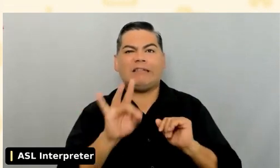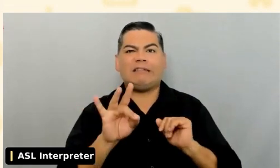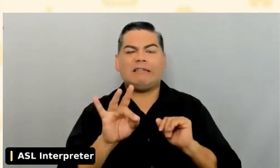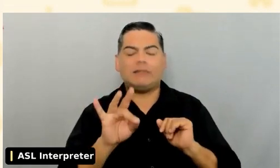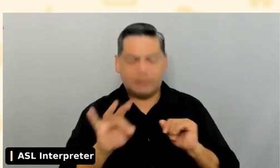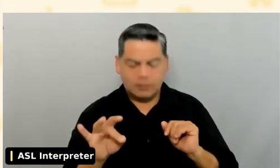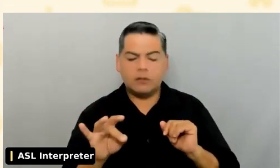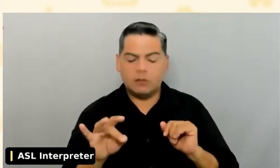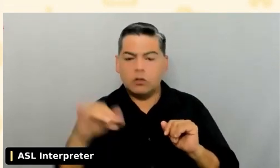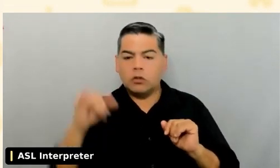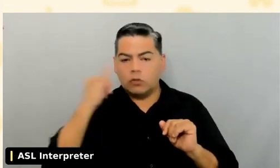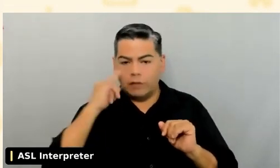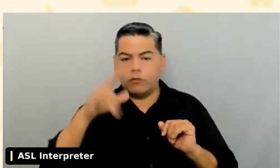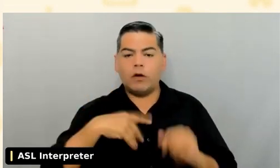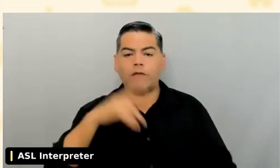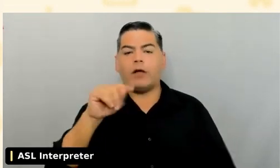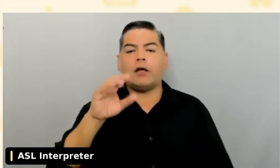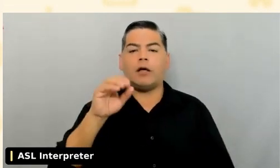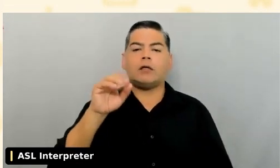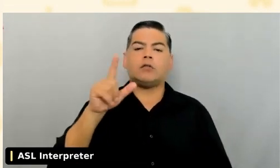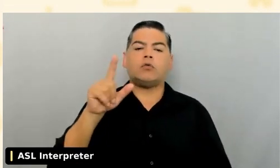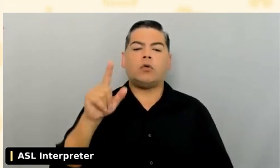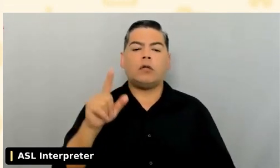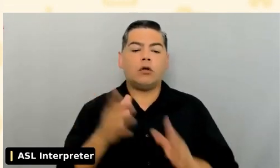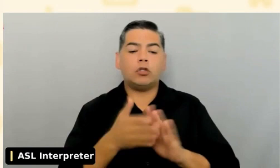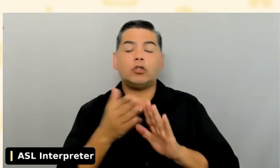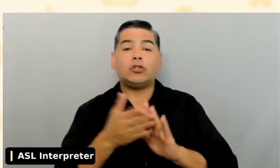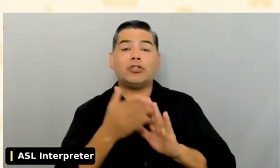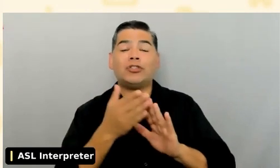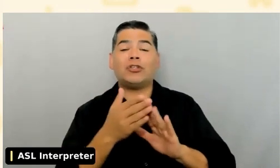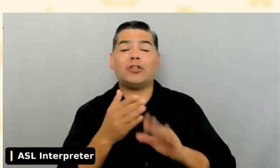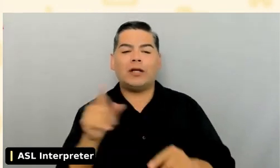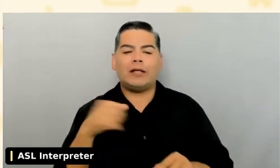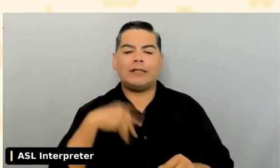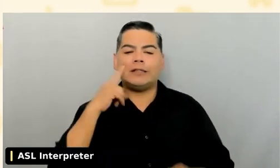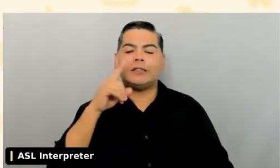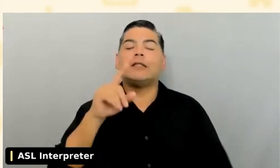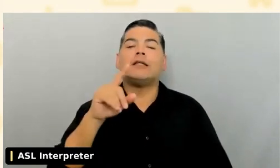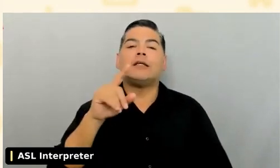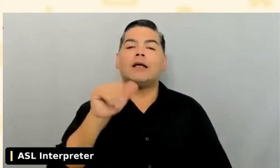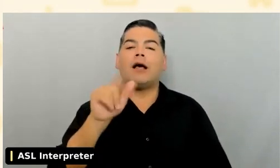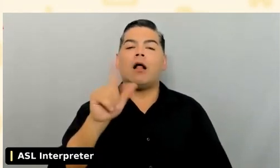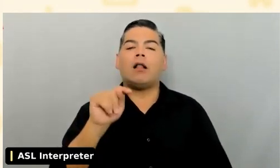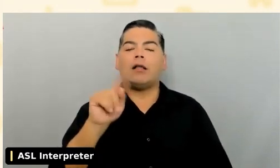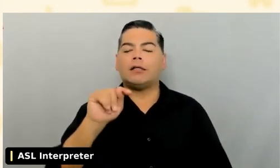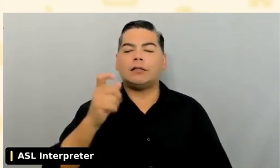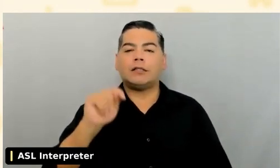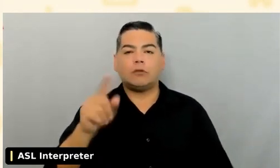Entonces, si tú tienes una herramienta que genera texto alternativo que tú no has creado, no era del archivo fuente original,